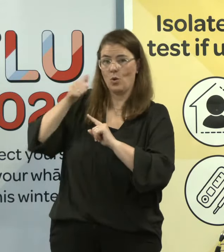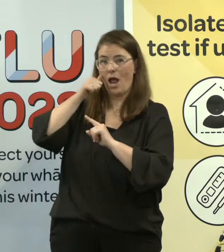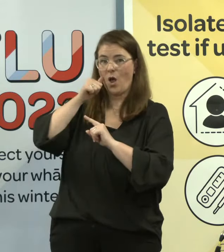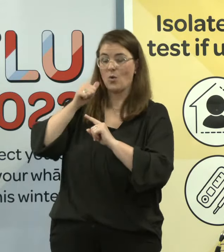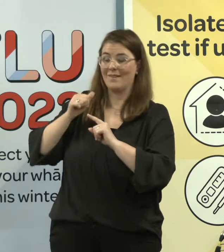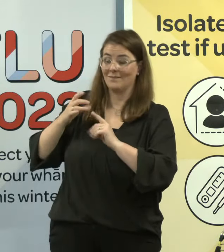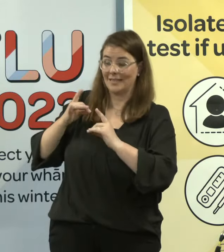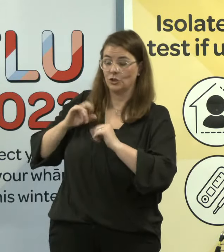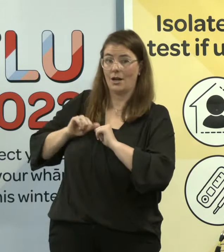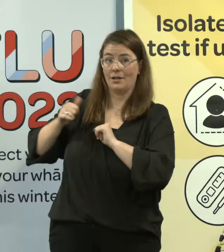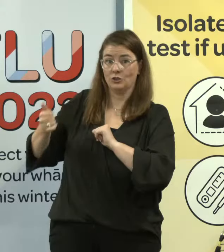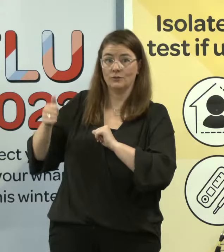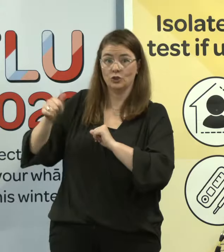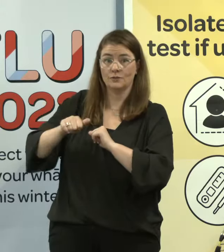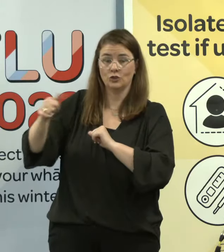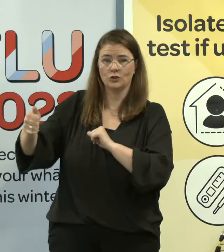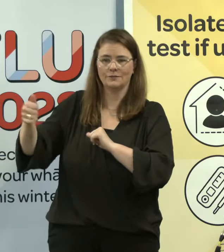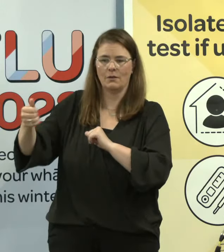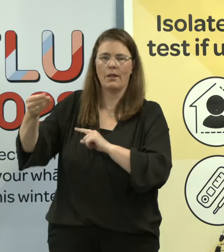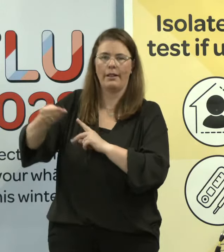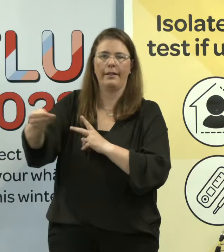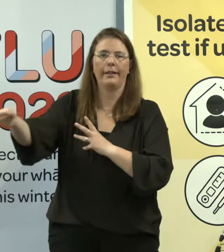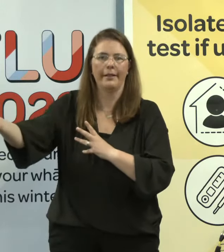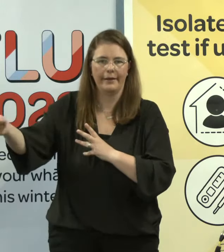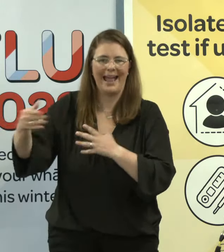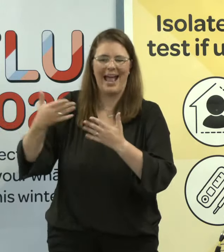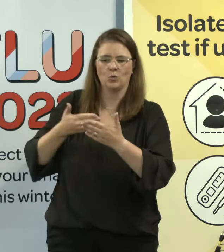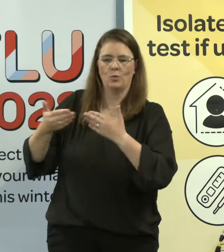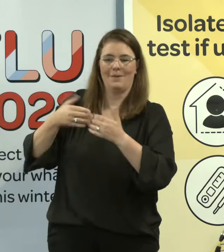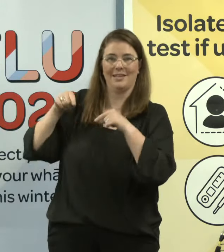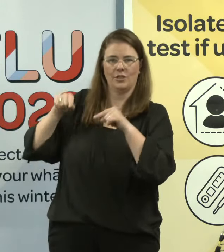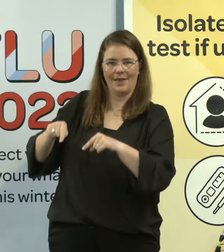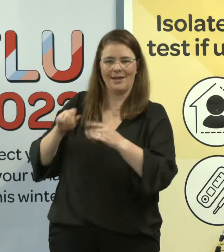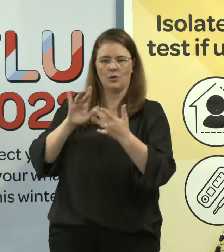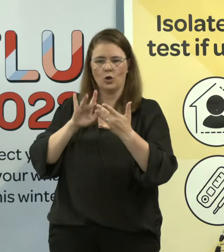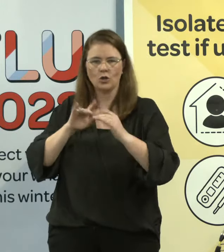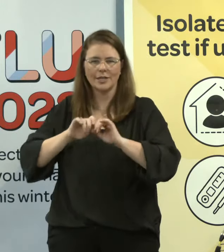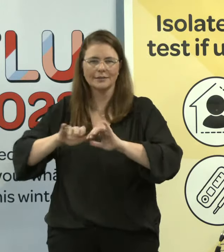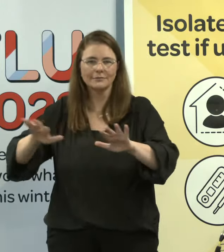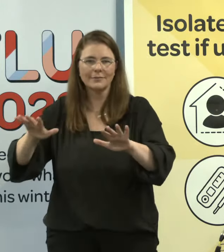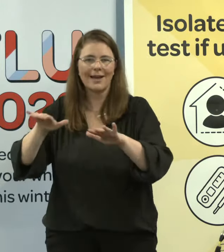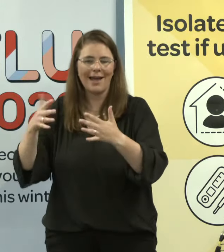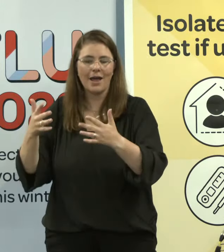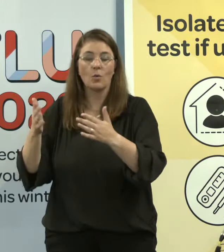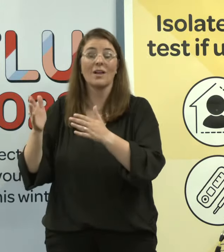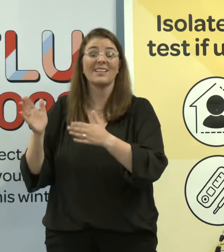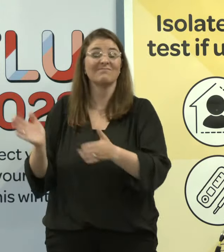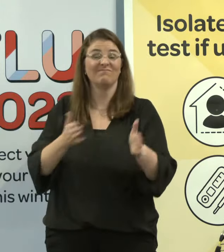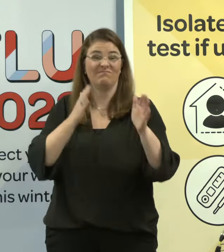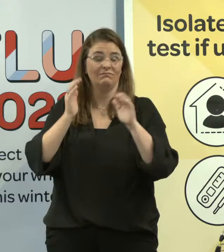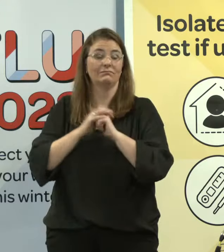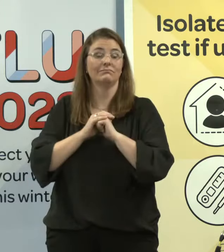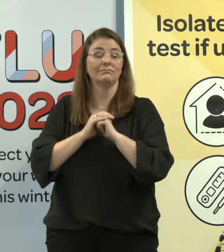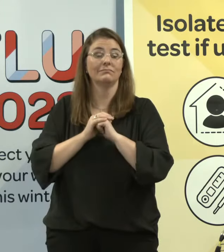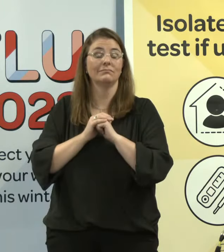whakaheke i te tuku. Ko o keehi